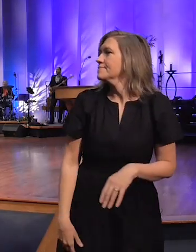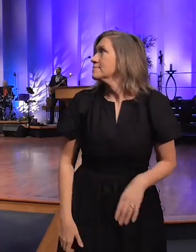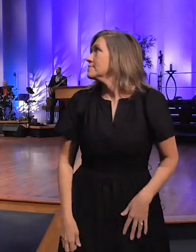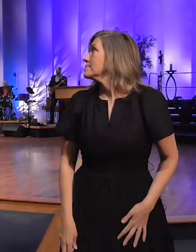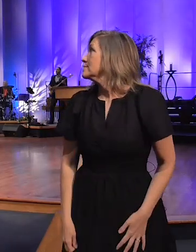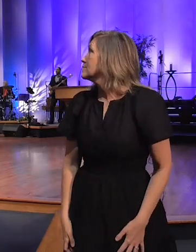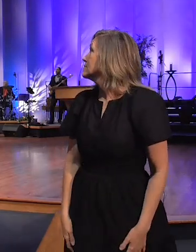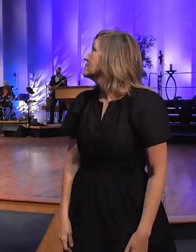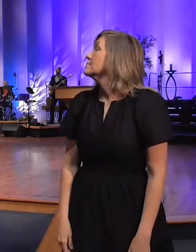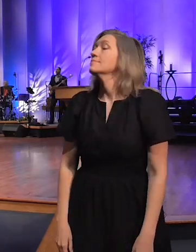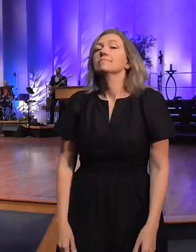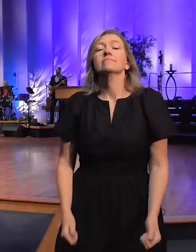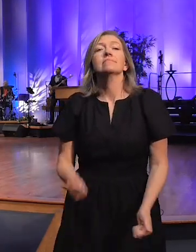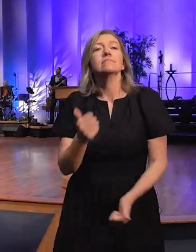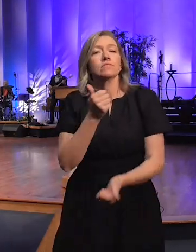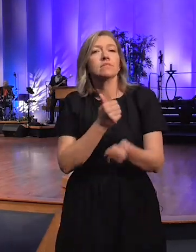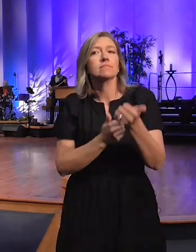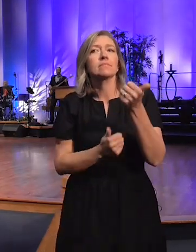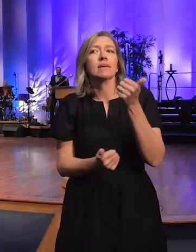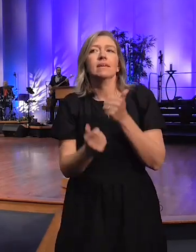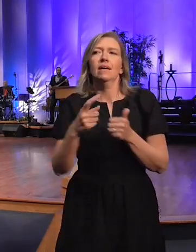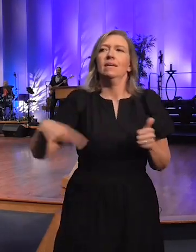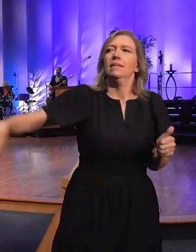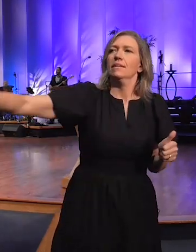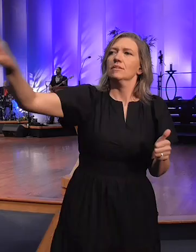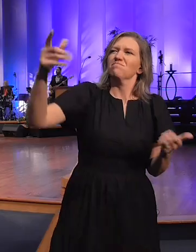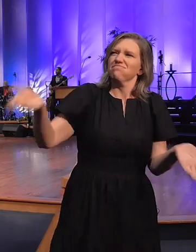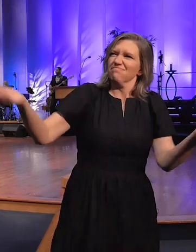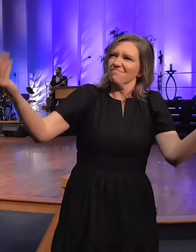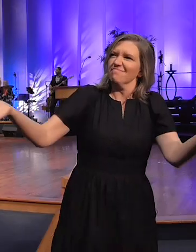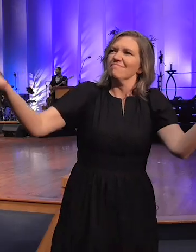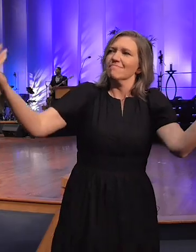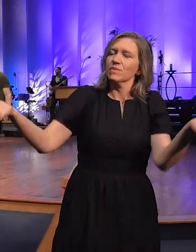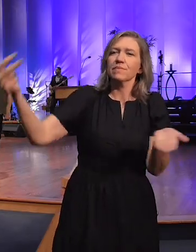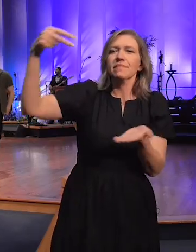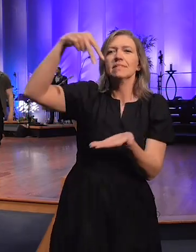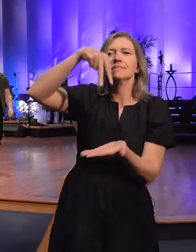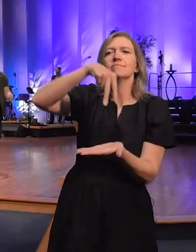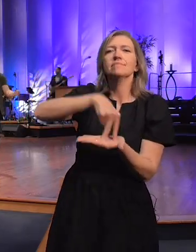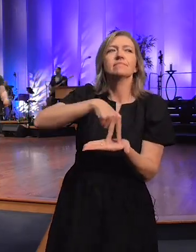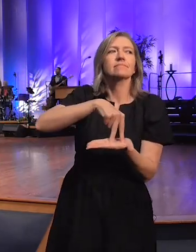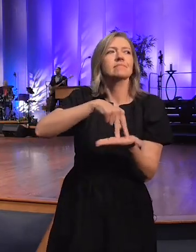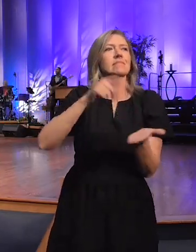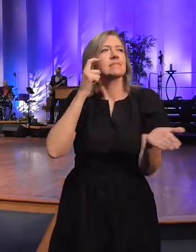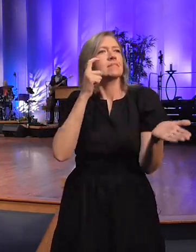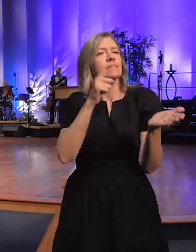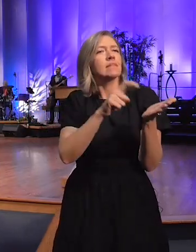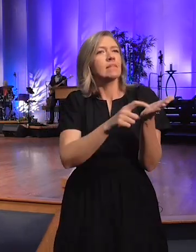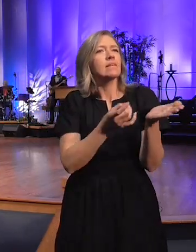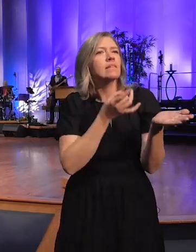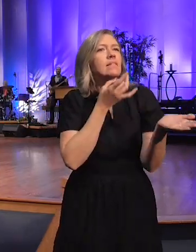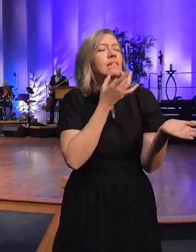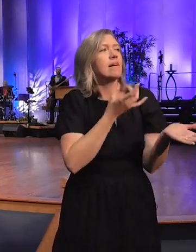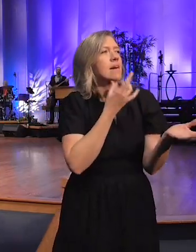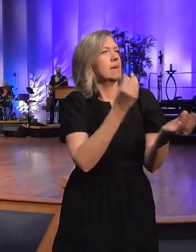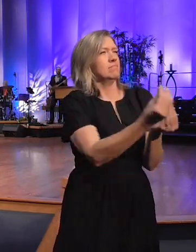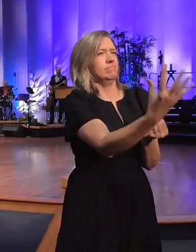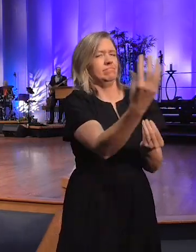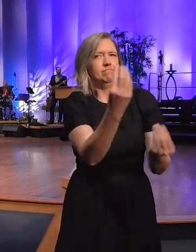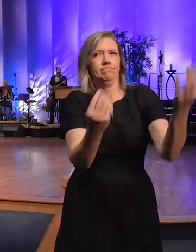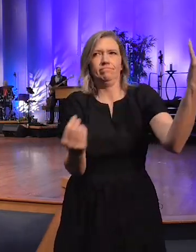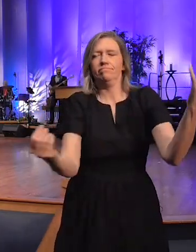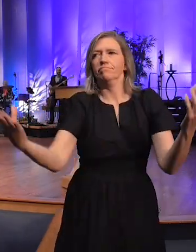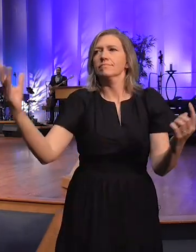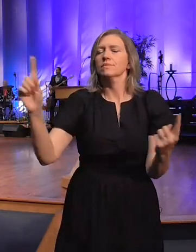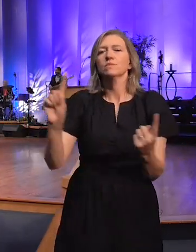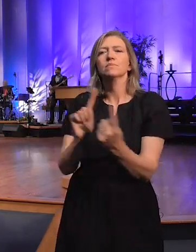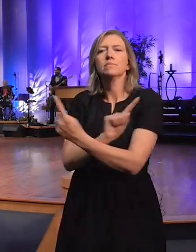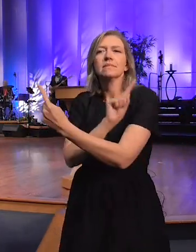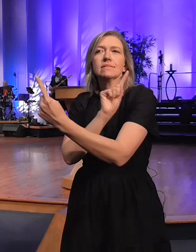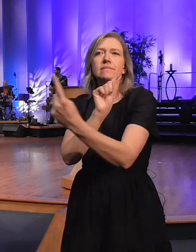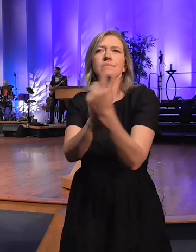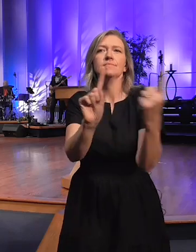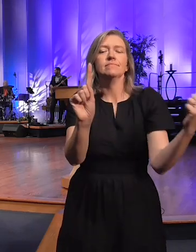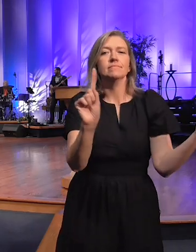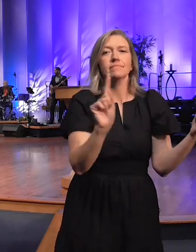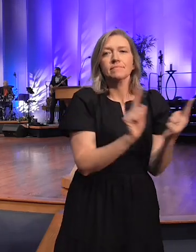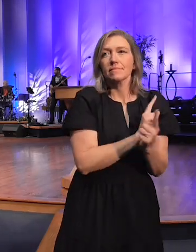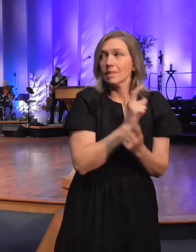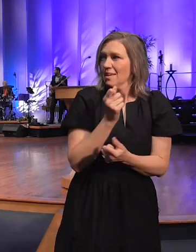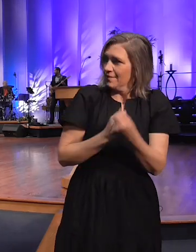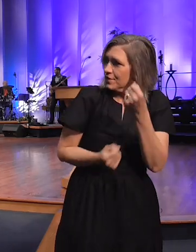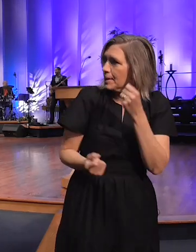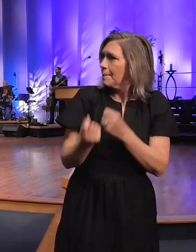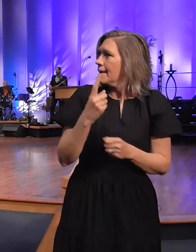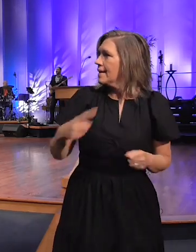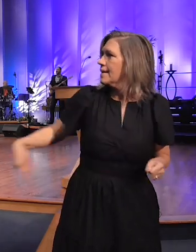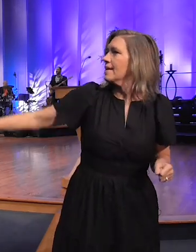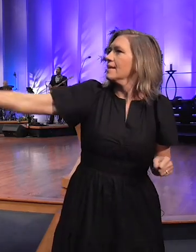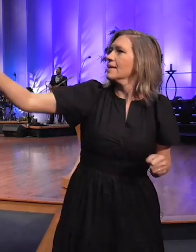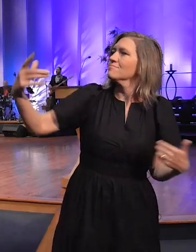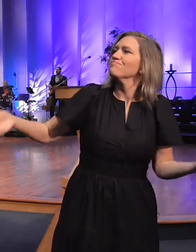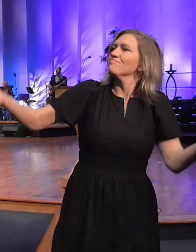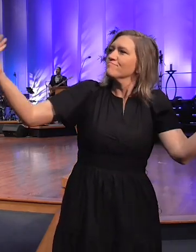[Música] todos levántense vean la luz en todos los que conocen todos levántense